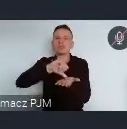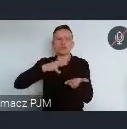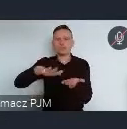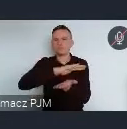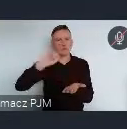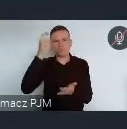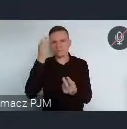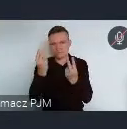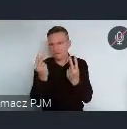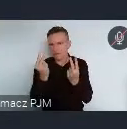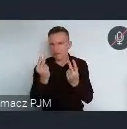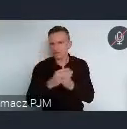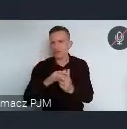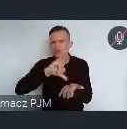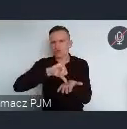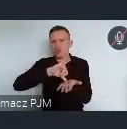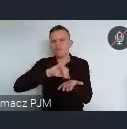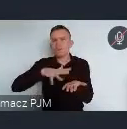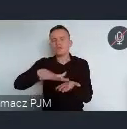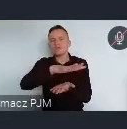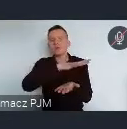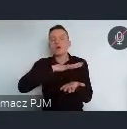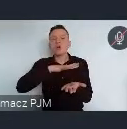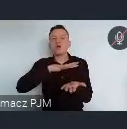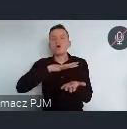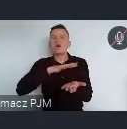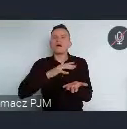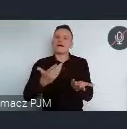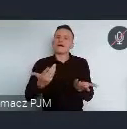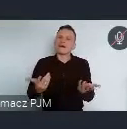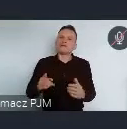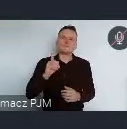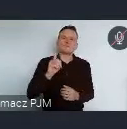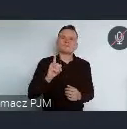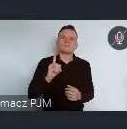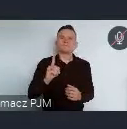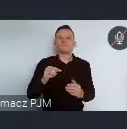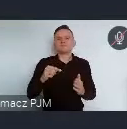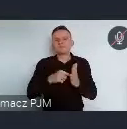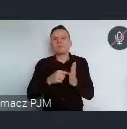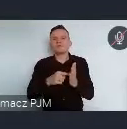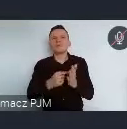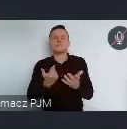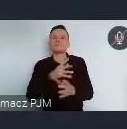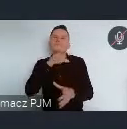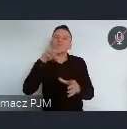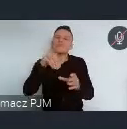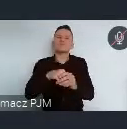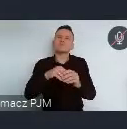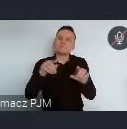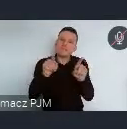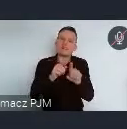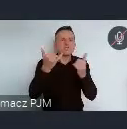ale oczywiście tutaj jest to w powiązaniu ze wszystkimi innymi elementami